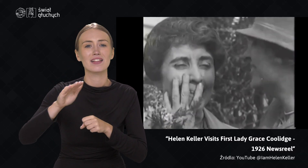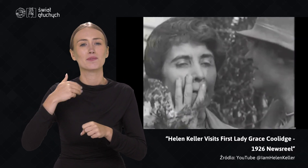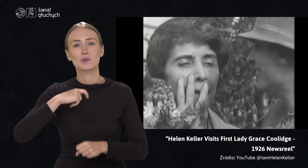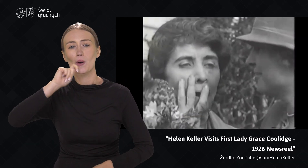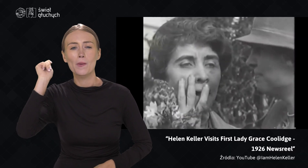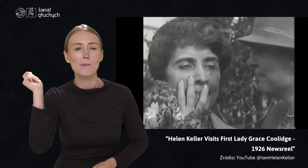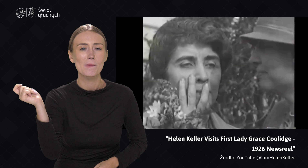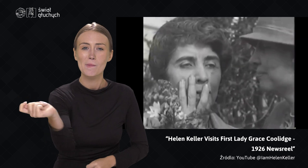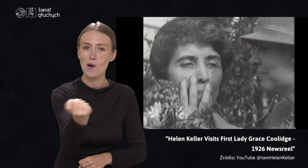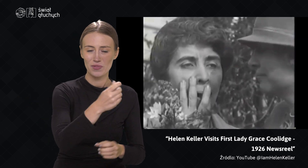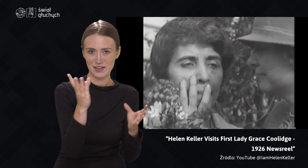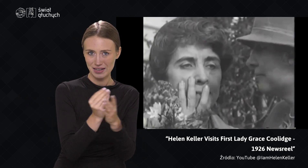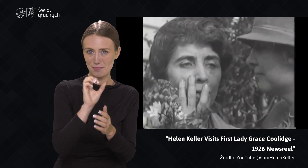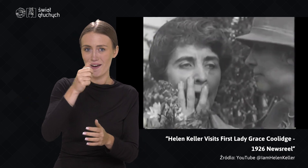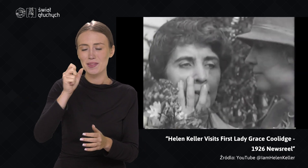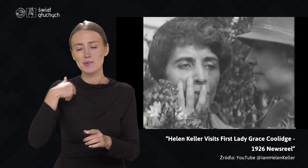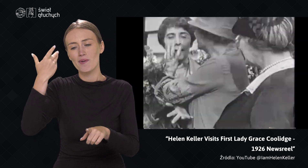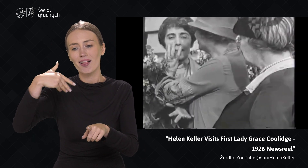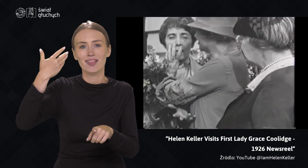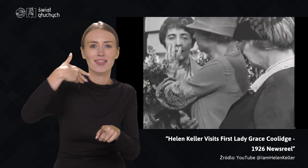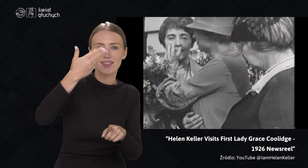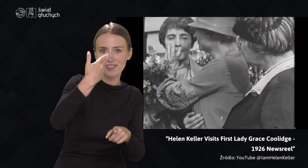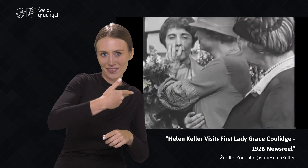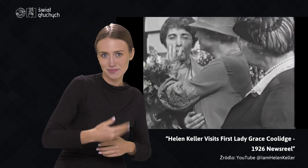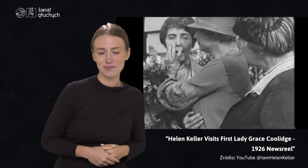podróżując z Anne, prowadziła wykłady.